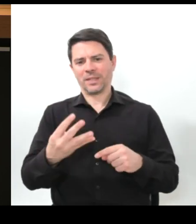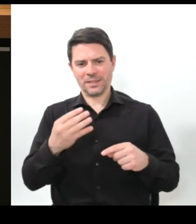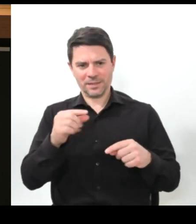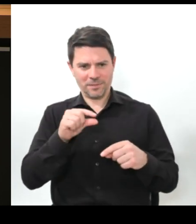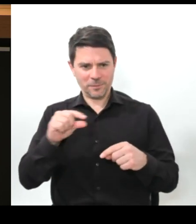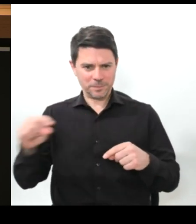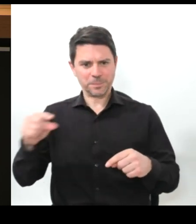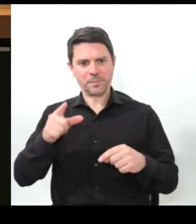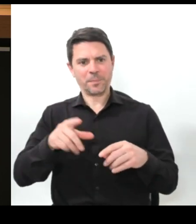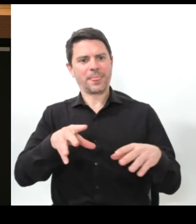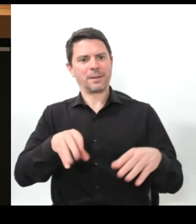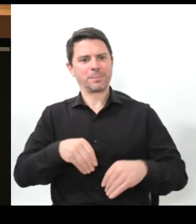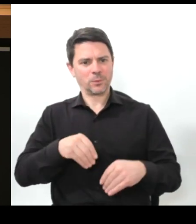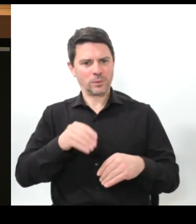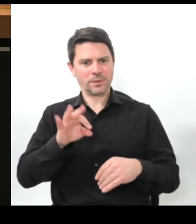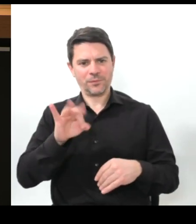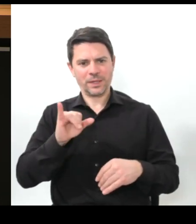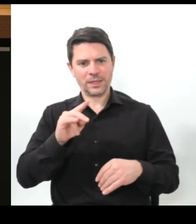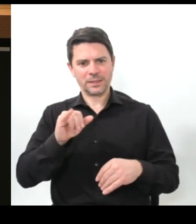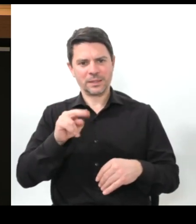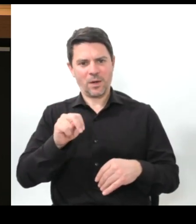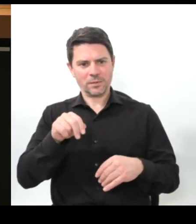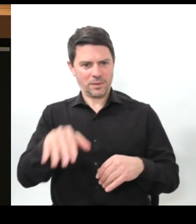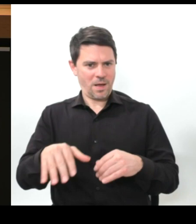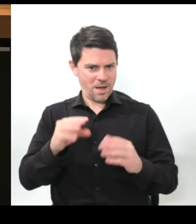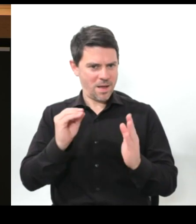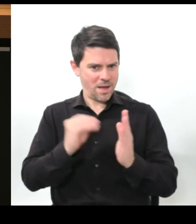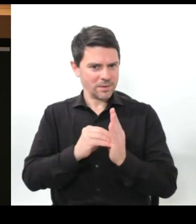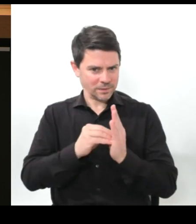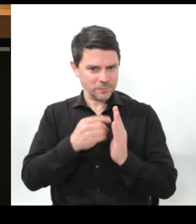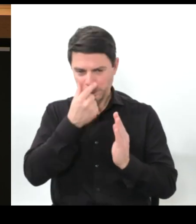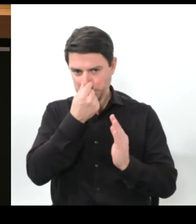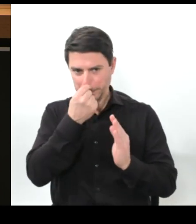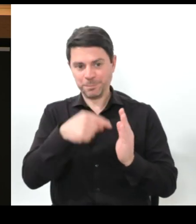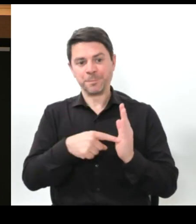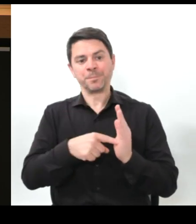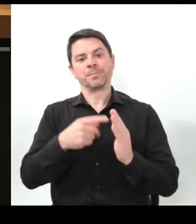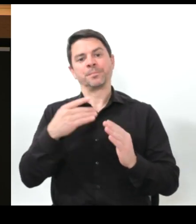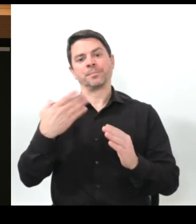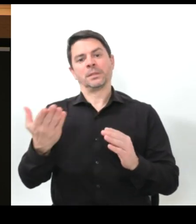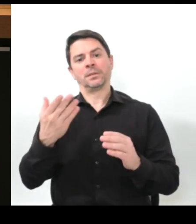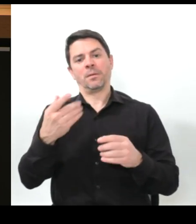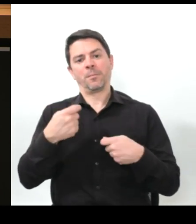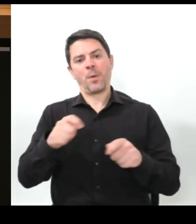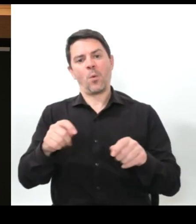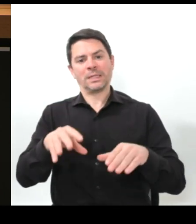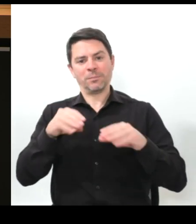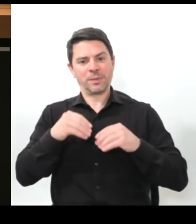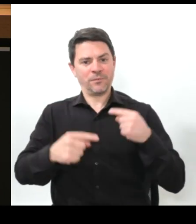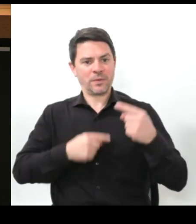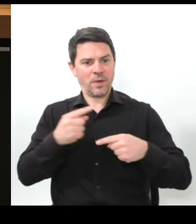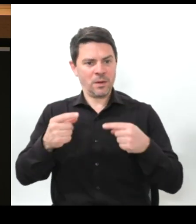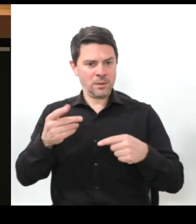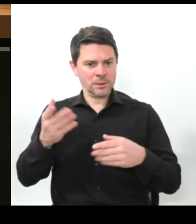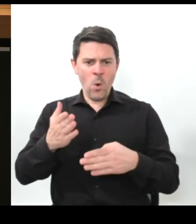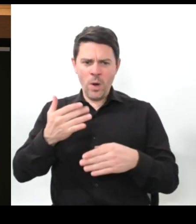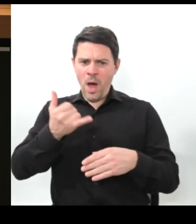Bau von Sozialwohnungen soll weiterhin öffentlichen und privaten Investoren gleichermaßen zur Verfügung stehen. Das ist